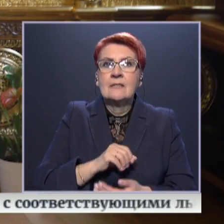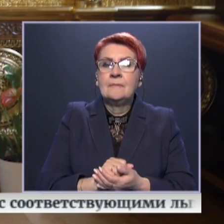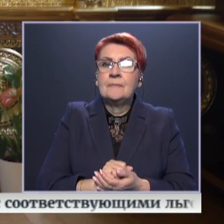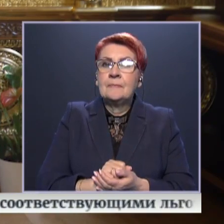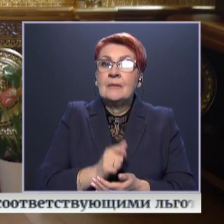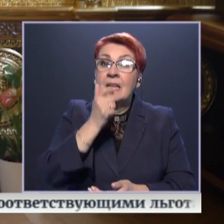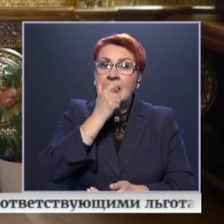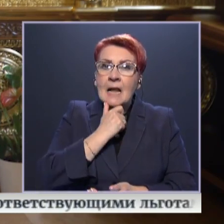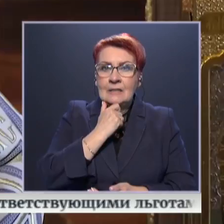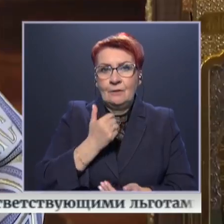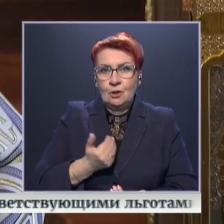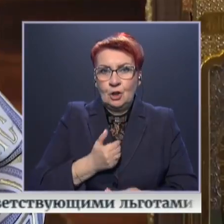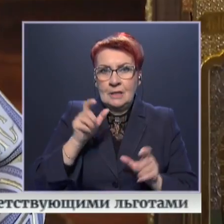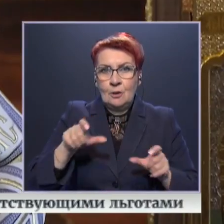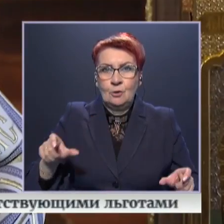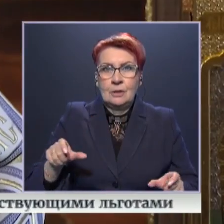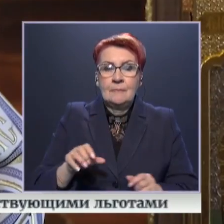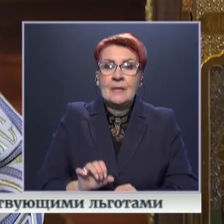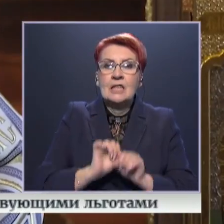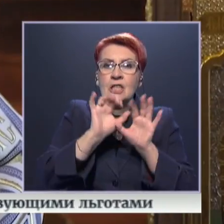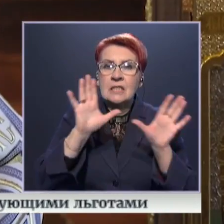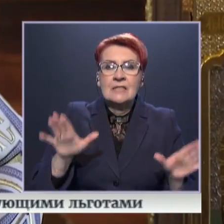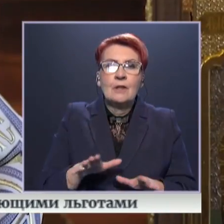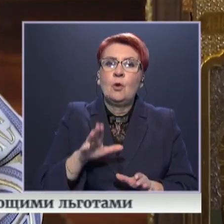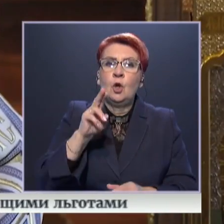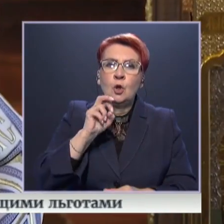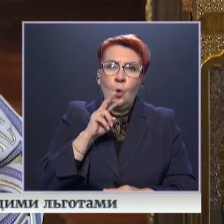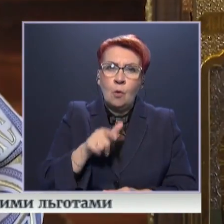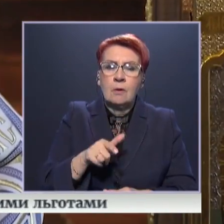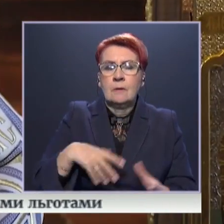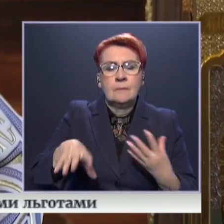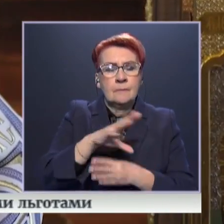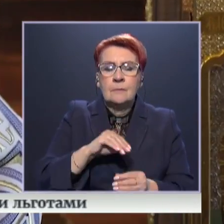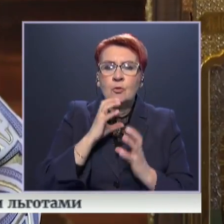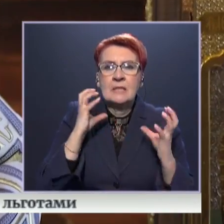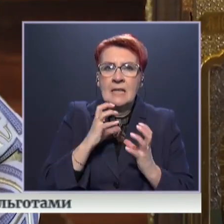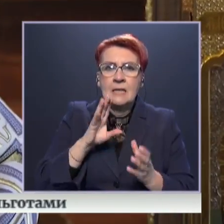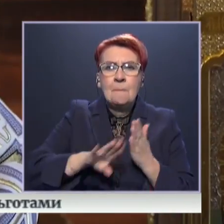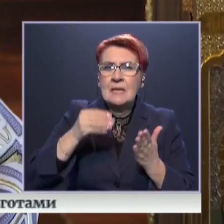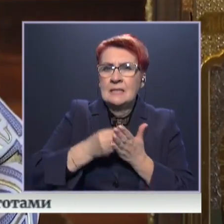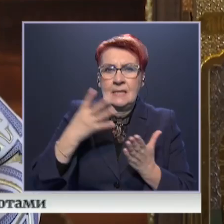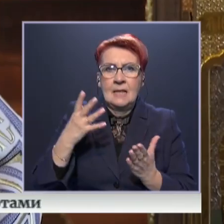в жизни людей наш Святой долг приложить все усилия чтобы сохранить Бесценное Сокровища нашей духовной